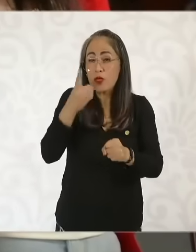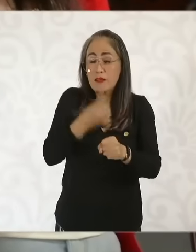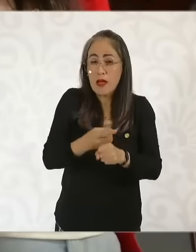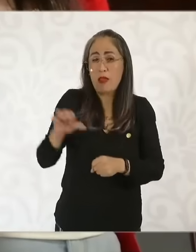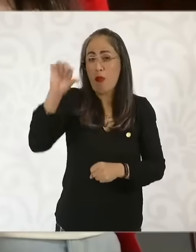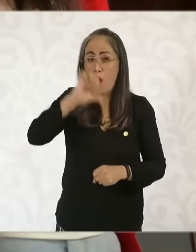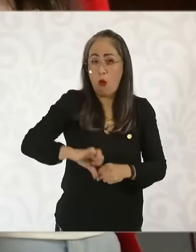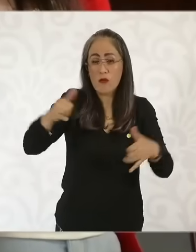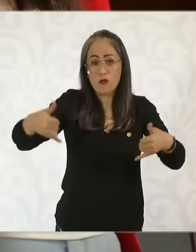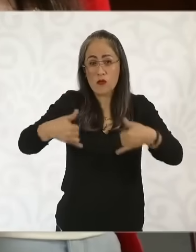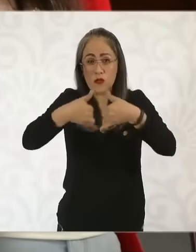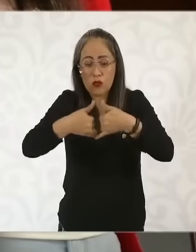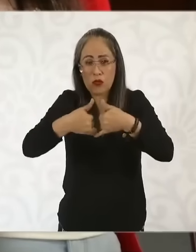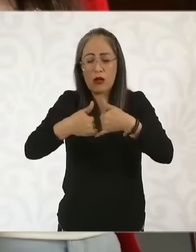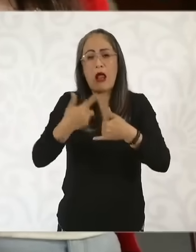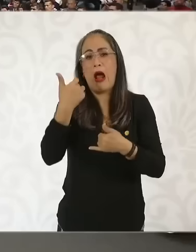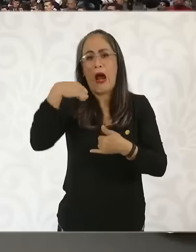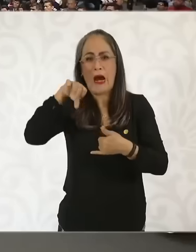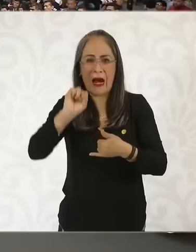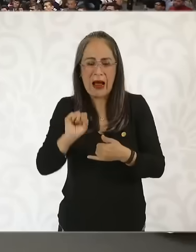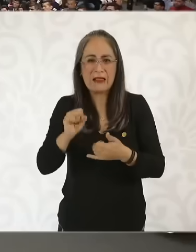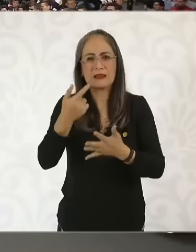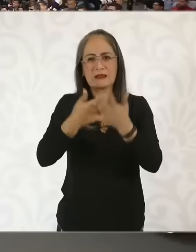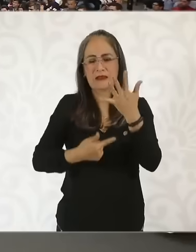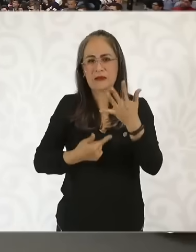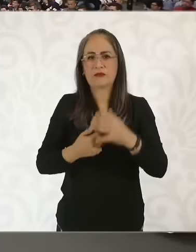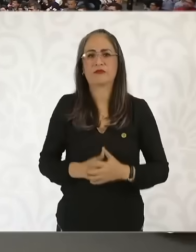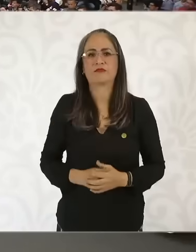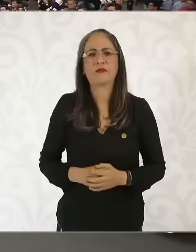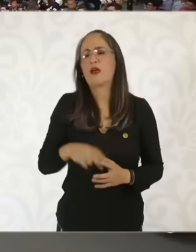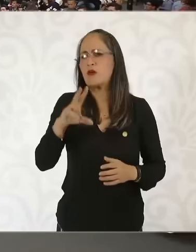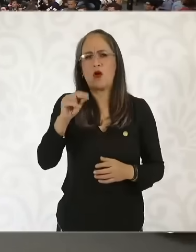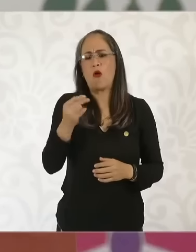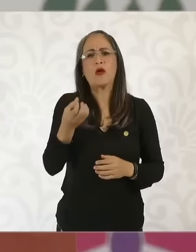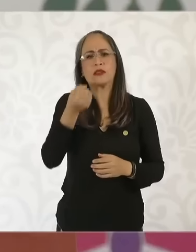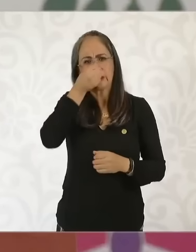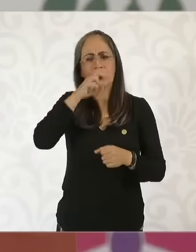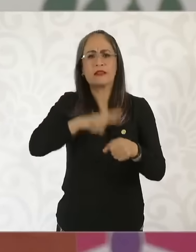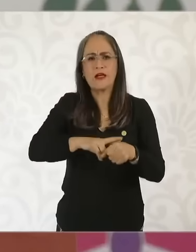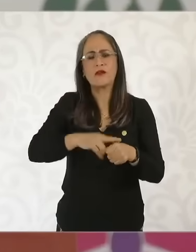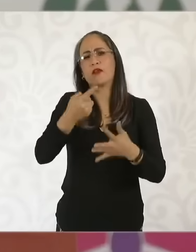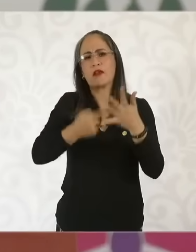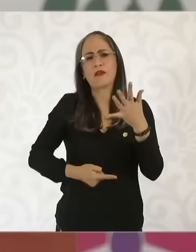que ver con el huachicol fiscal. Estaba presente el secretario del Departamento de Estado. Eh,